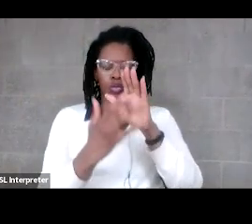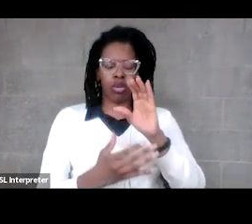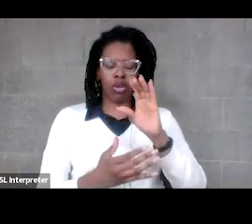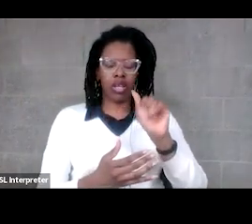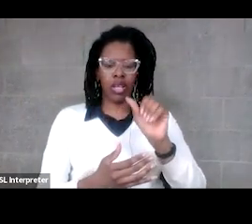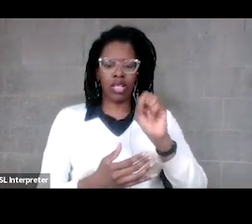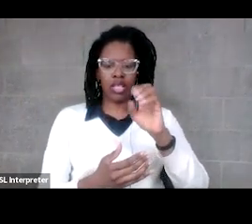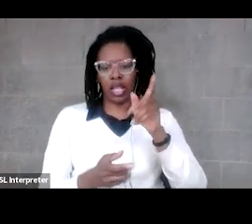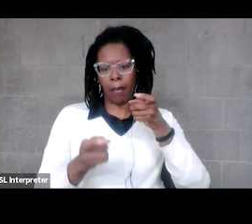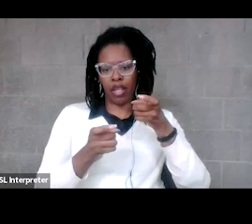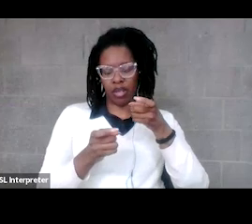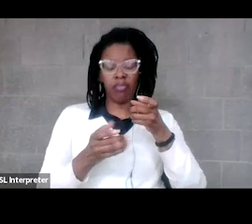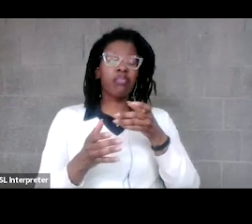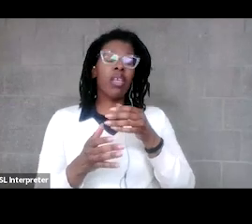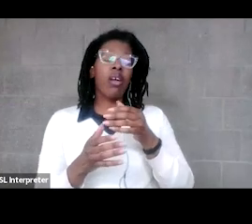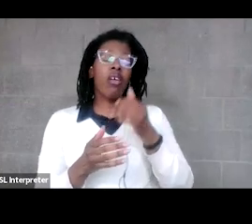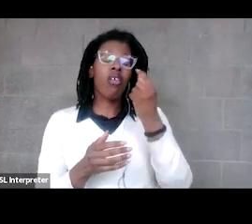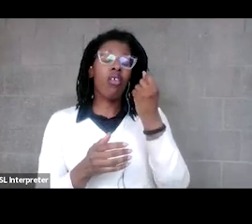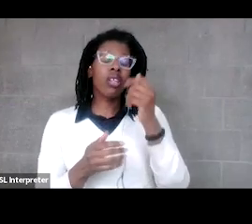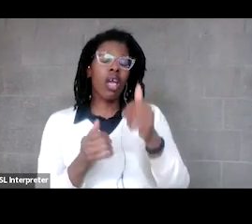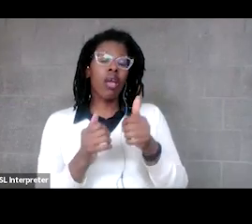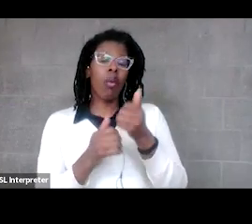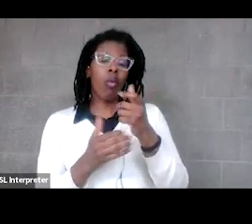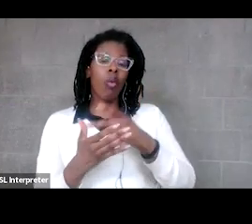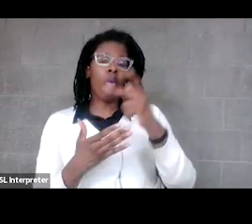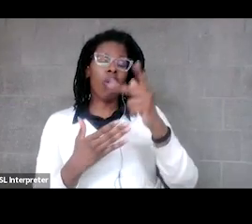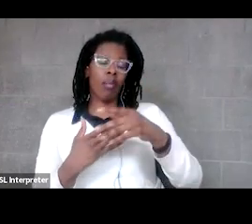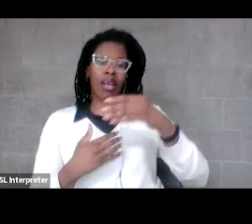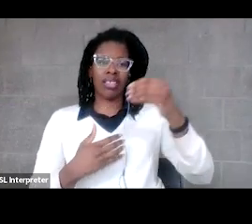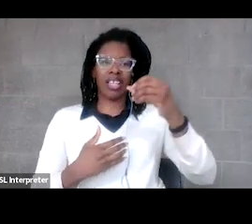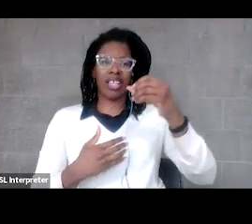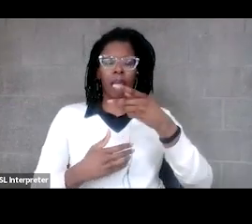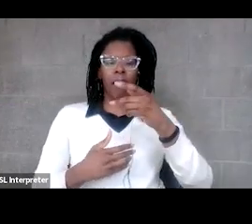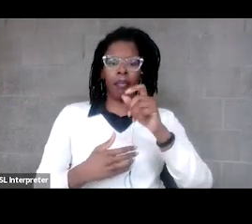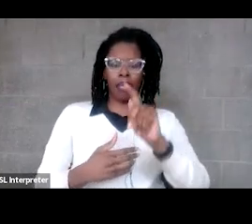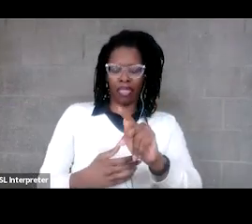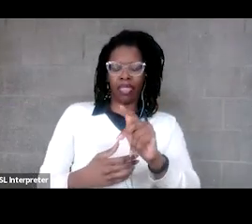La mayoría de los programas fuera de PATH suelen requerir que los clientes vengan